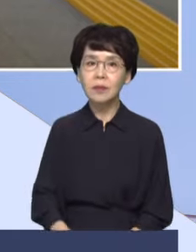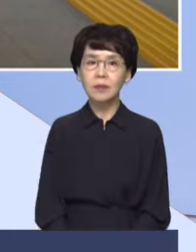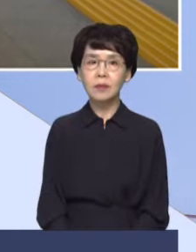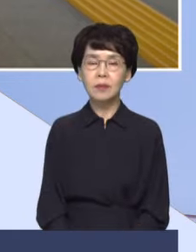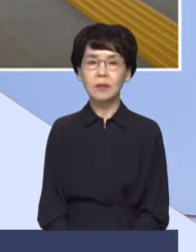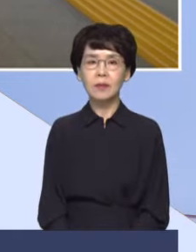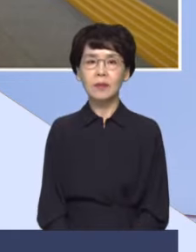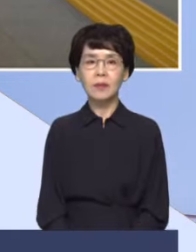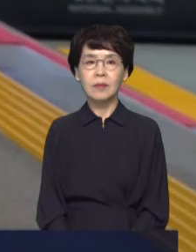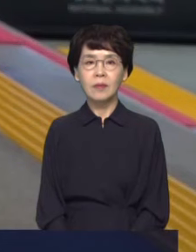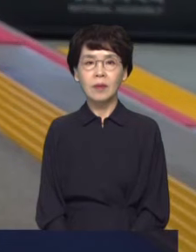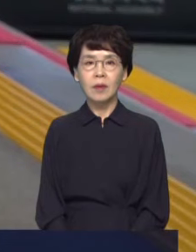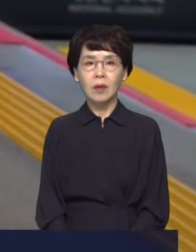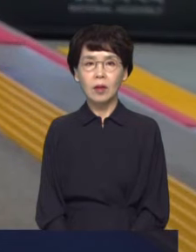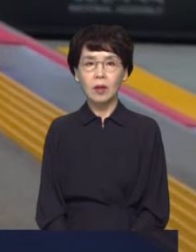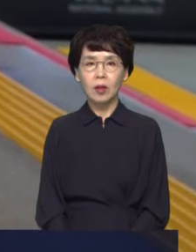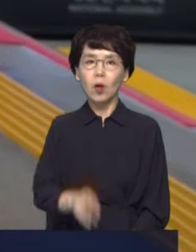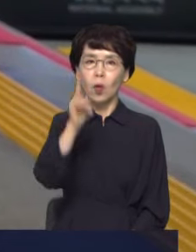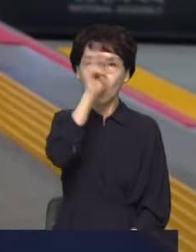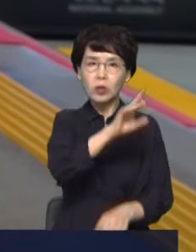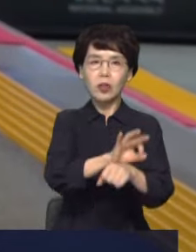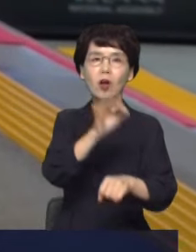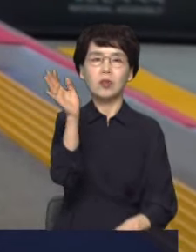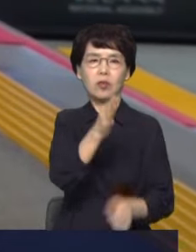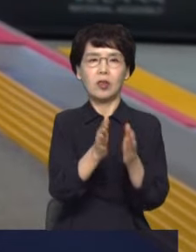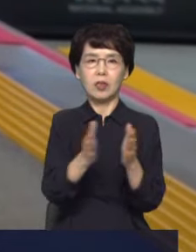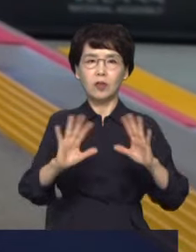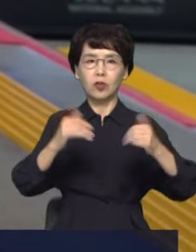(기자) 오전 10시부터 시작한 국회 운영위 전체회의는 지금도 진행되고